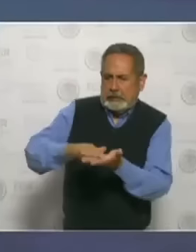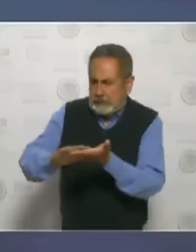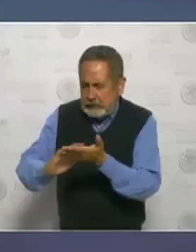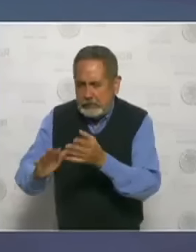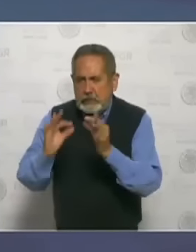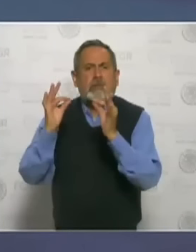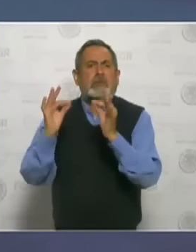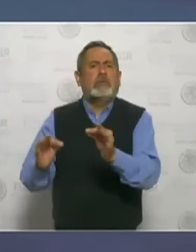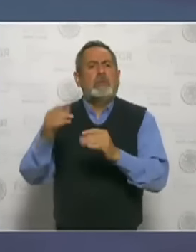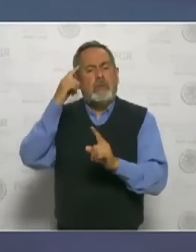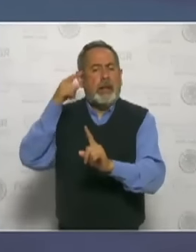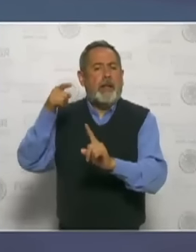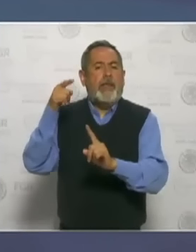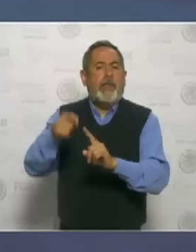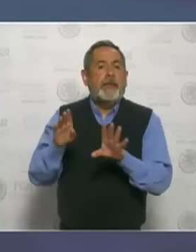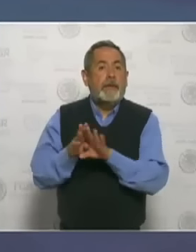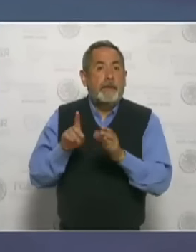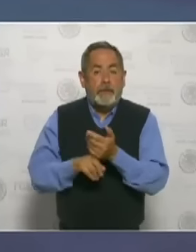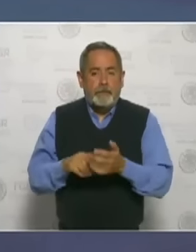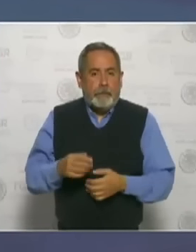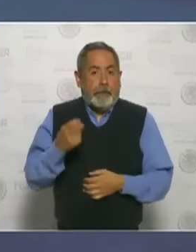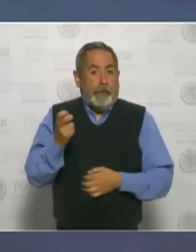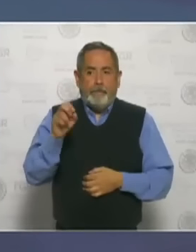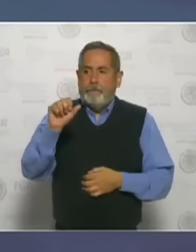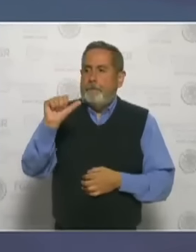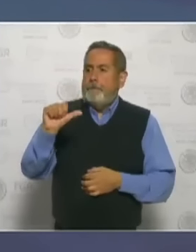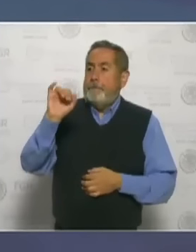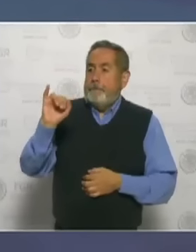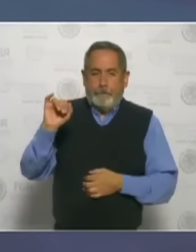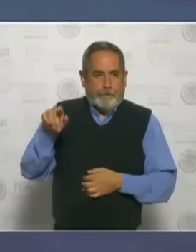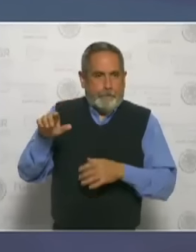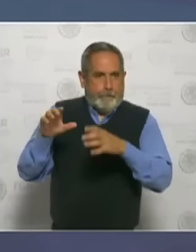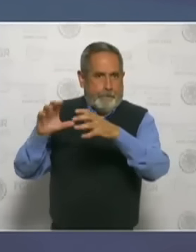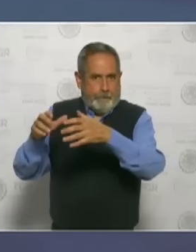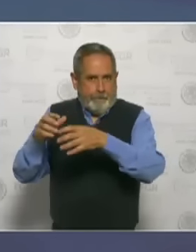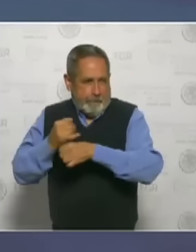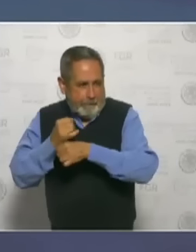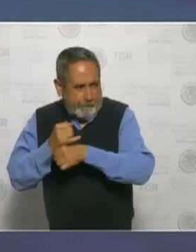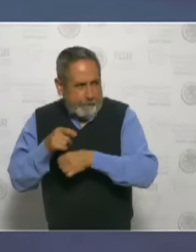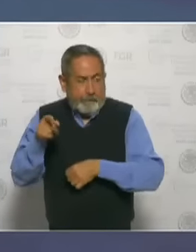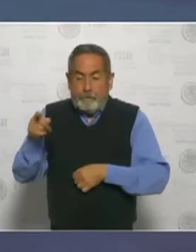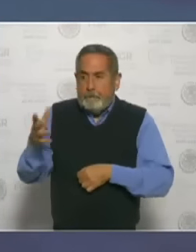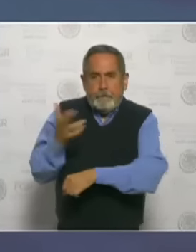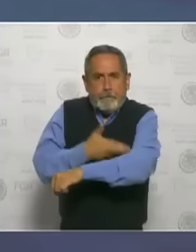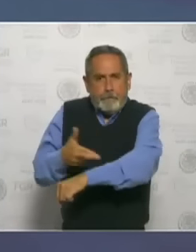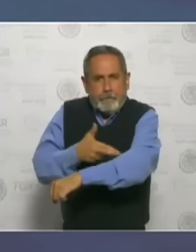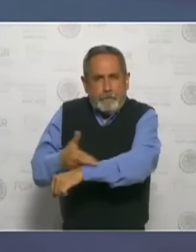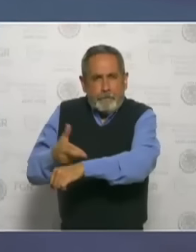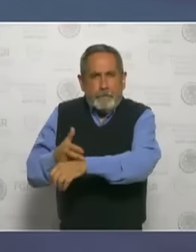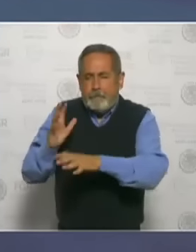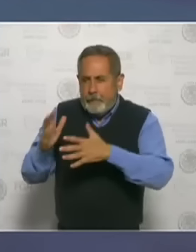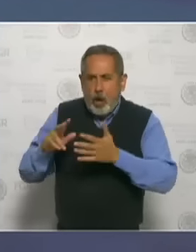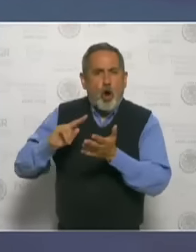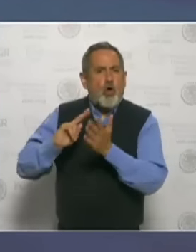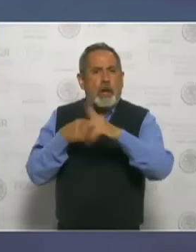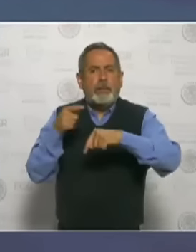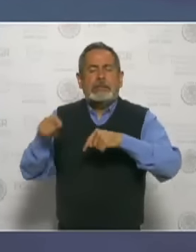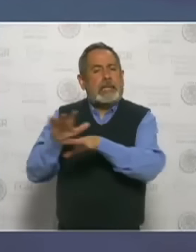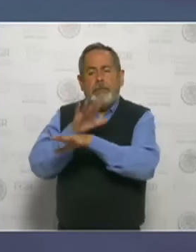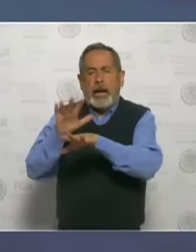concretarlo, la Agencia de Investigación Criminal ejecuta ya una reingeniería en sus procesos,